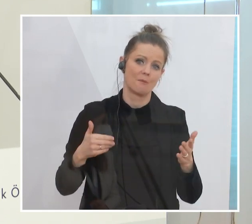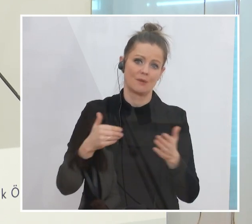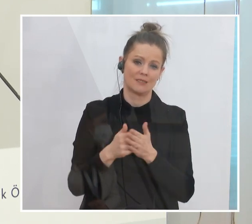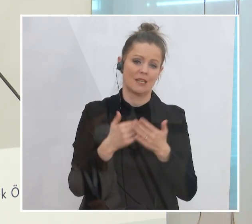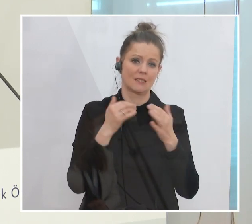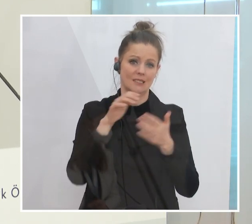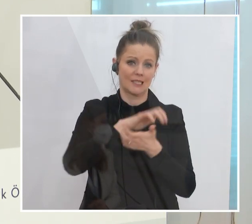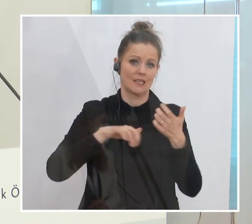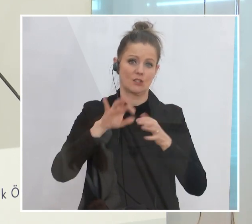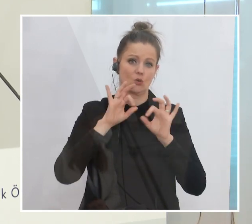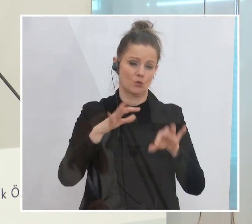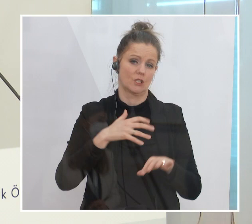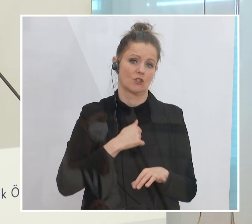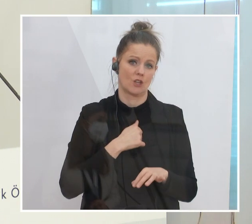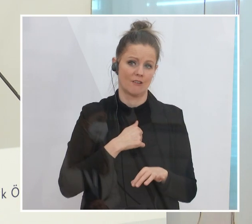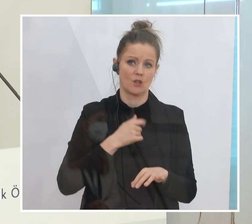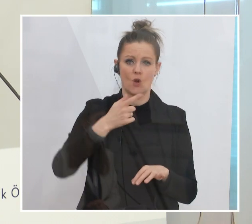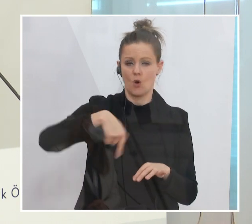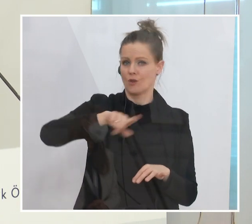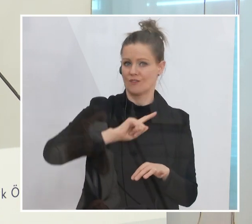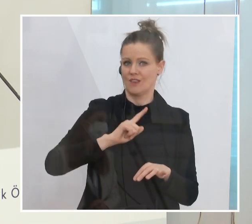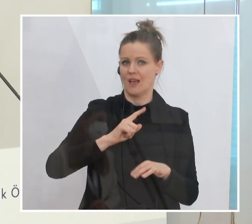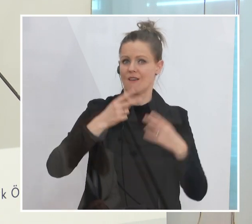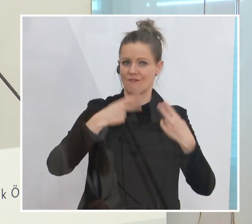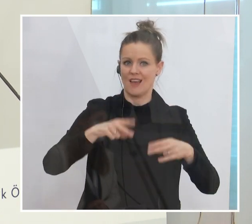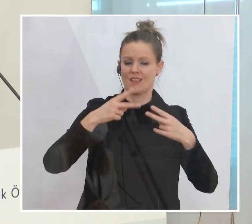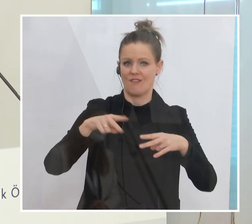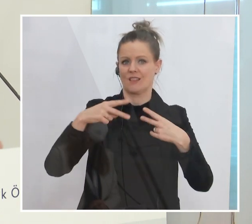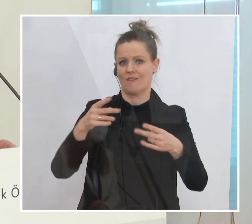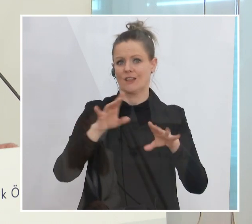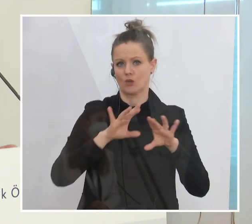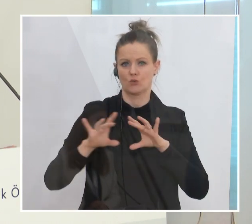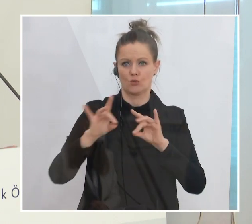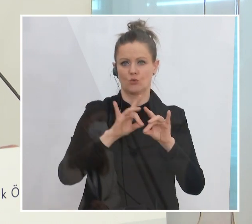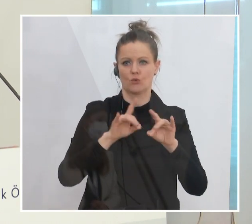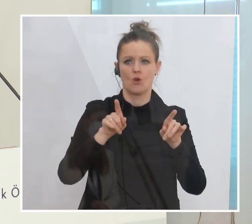gekommen sind, und wir werden das auch weiter tun, und wir werden auch die letzte Wegstrecke